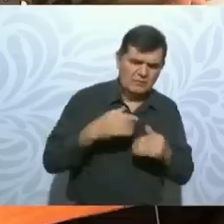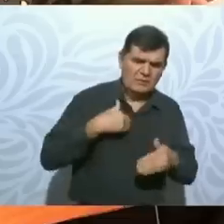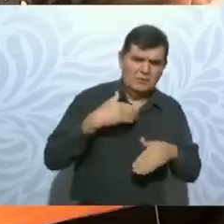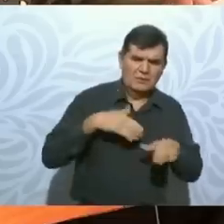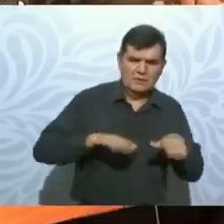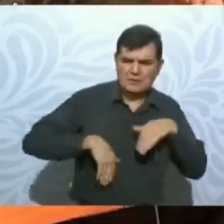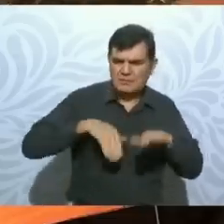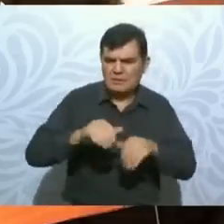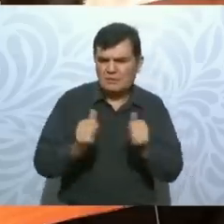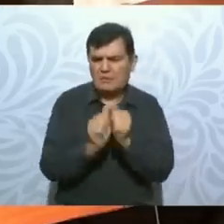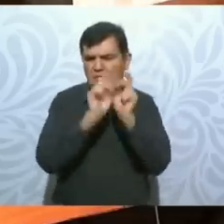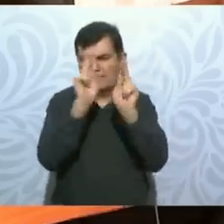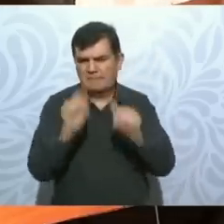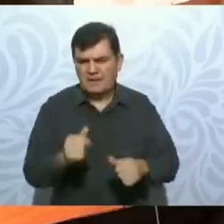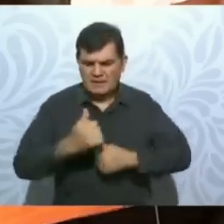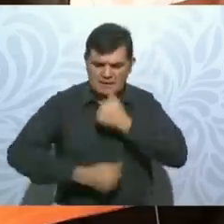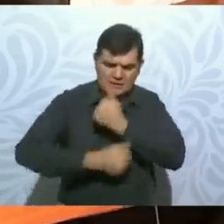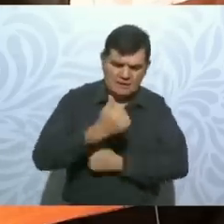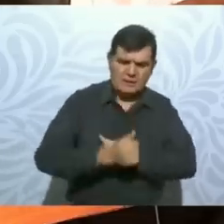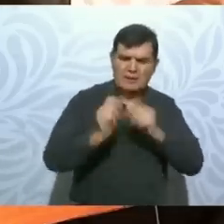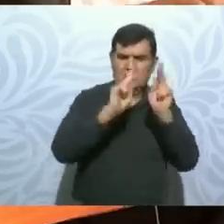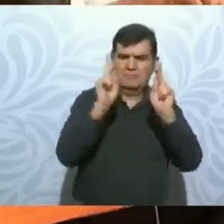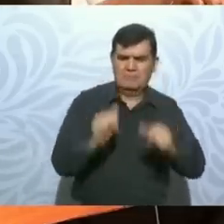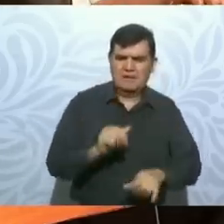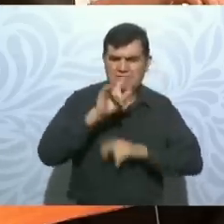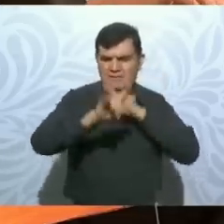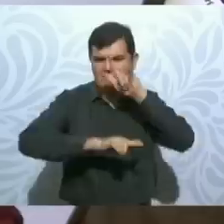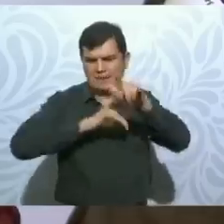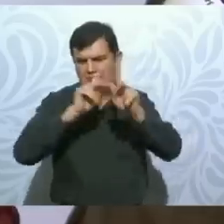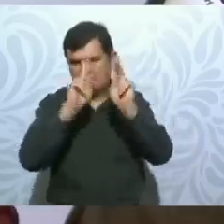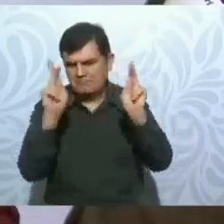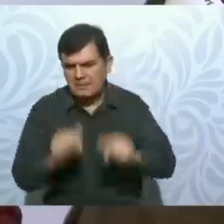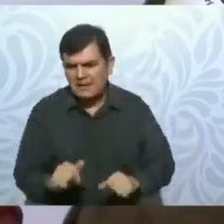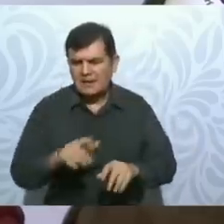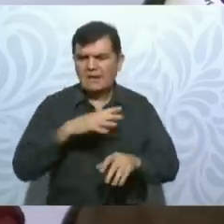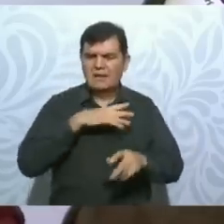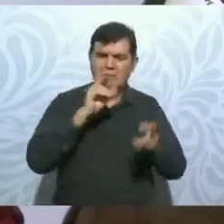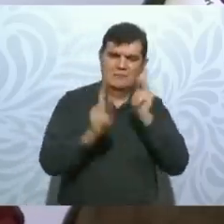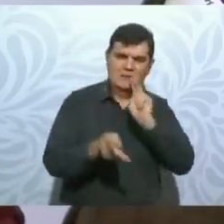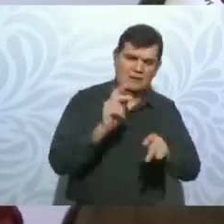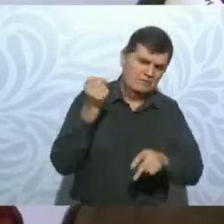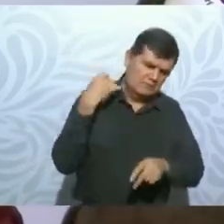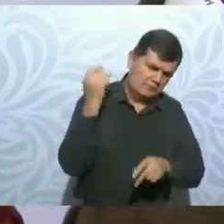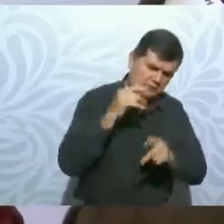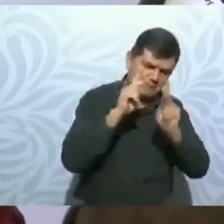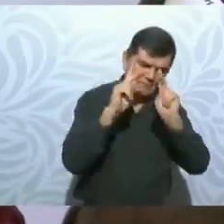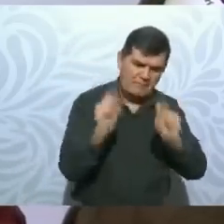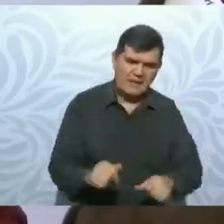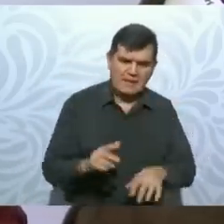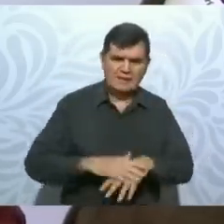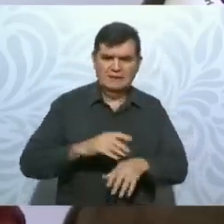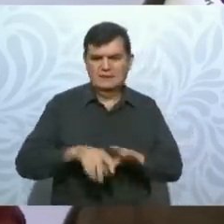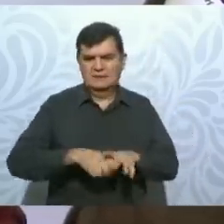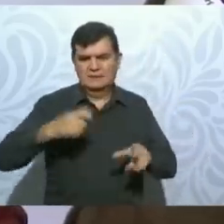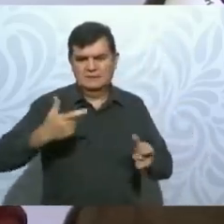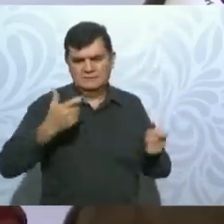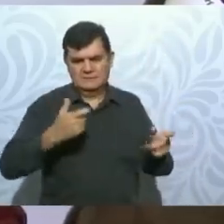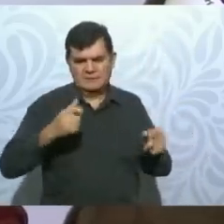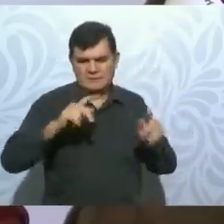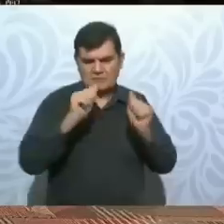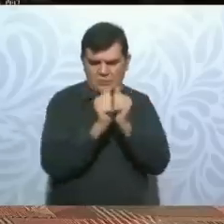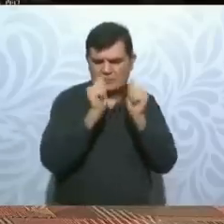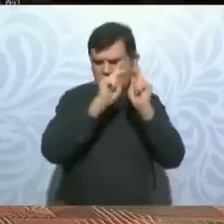paz carreras por la paz feria por la paz pláticas por la paz desarme voluntario por la paz se trata